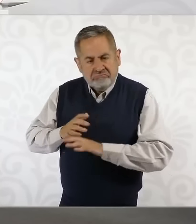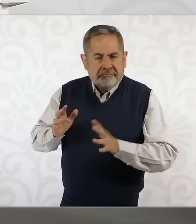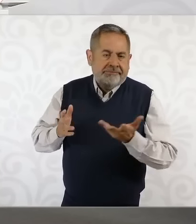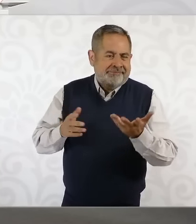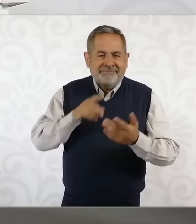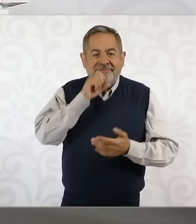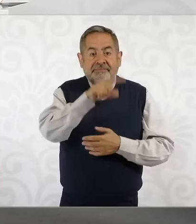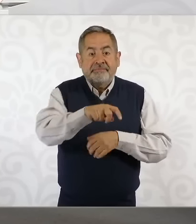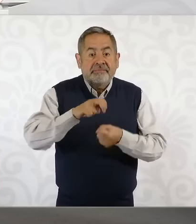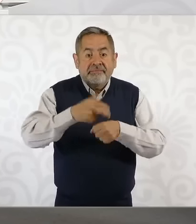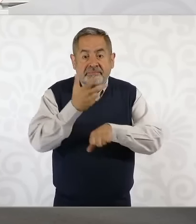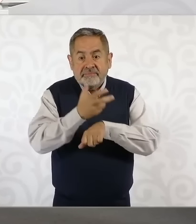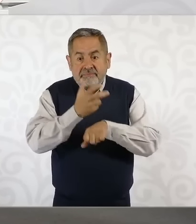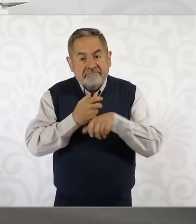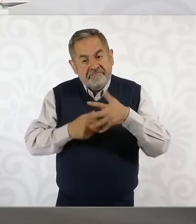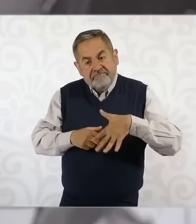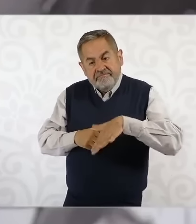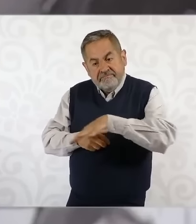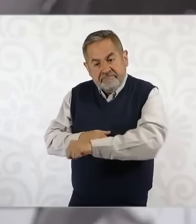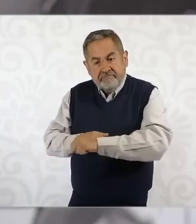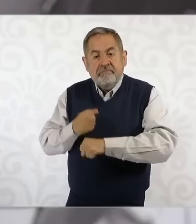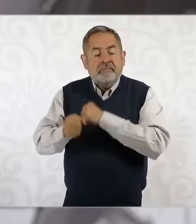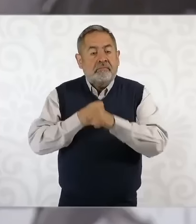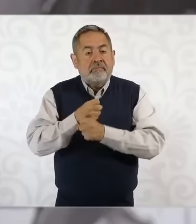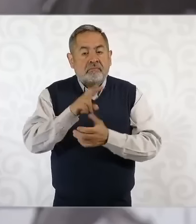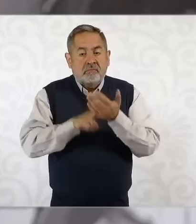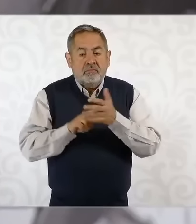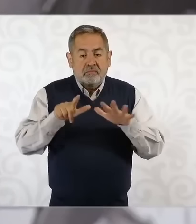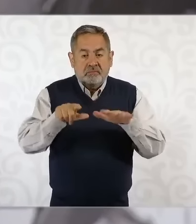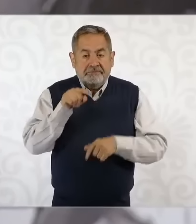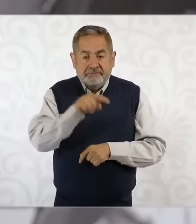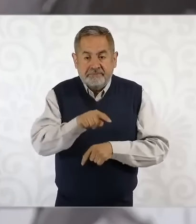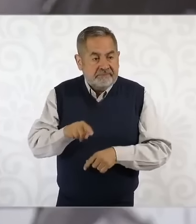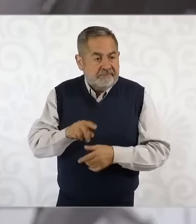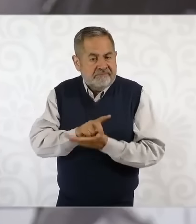Unidos en el año 2017, donde fue detenido por contrabando de armas y municiones.